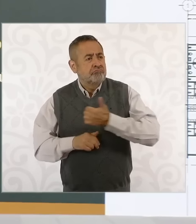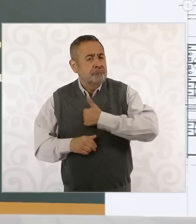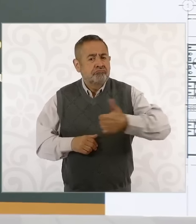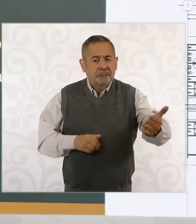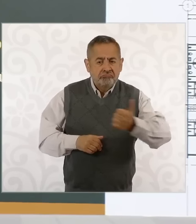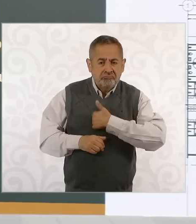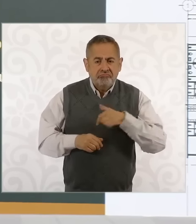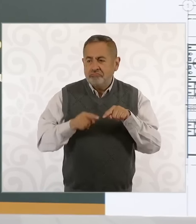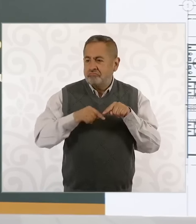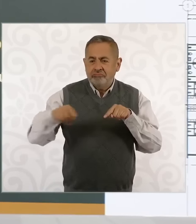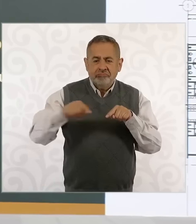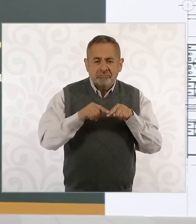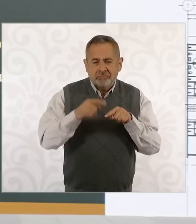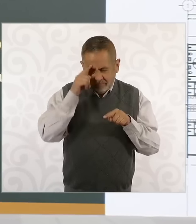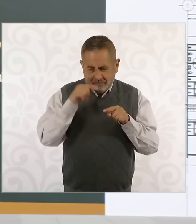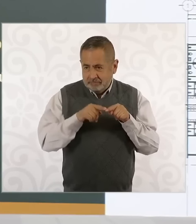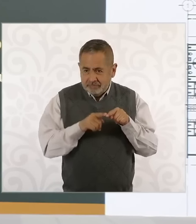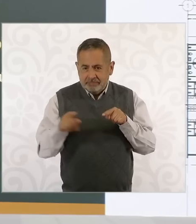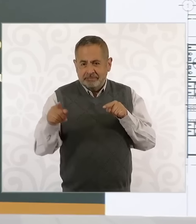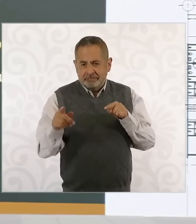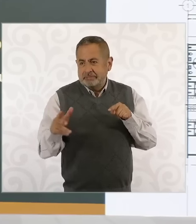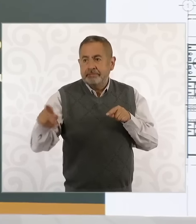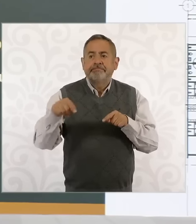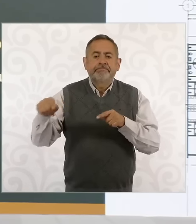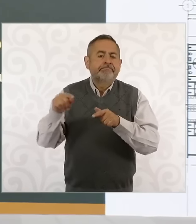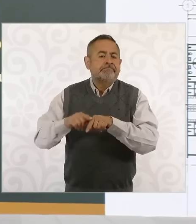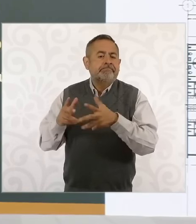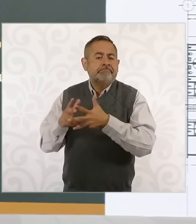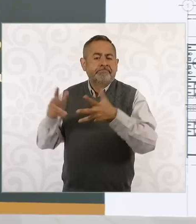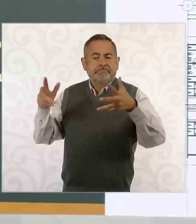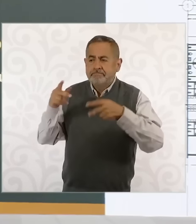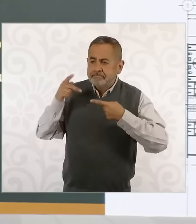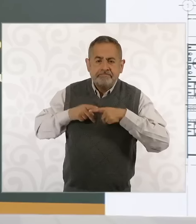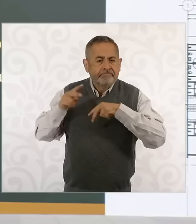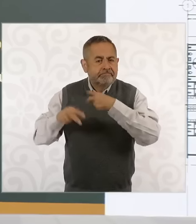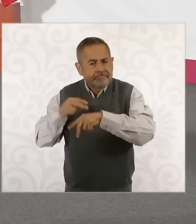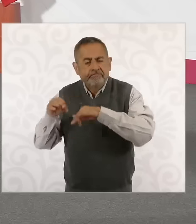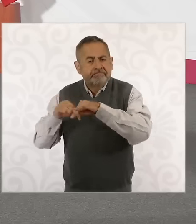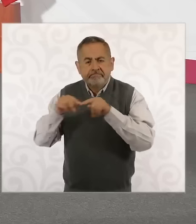para conectarse precisamente a una zona donde hay crecimiento tanto poblacional como económico,